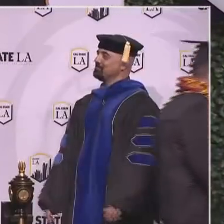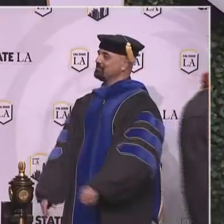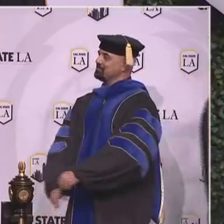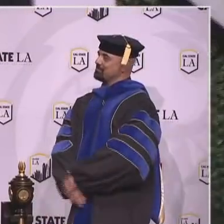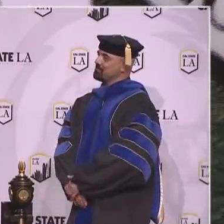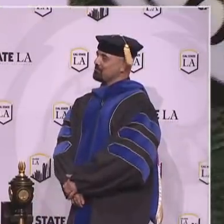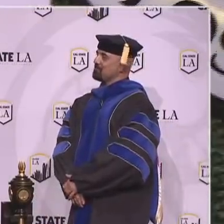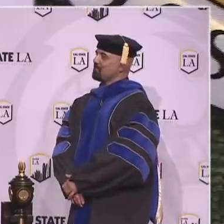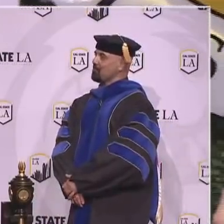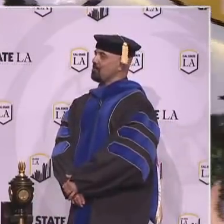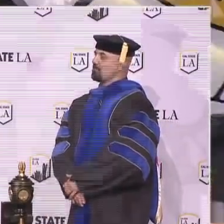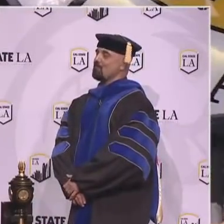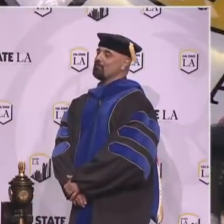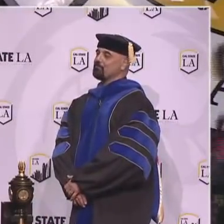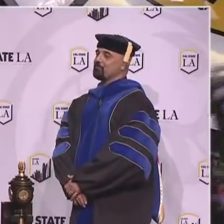HAVE BEEN CALLED]